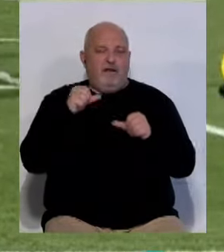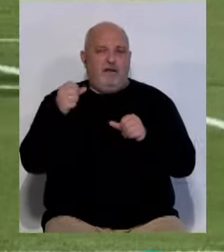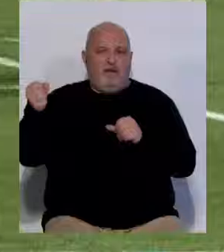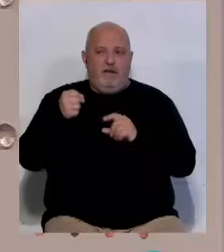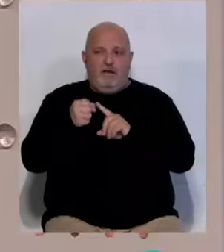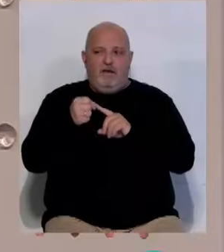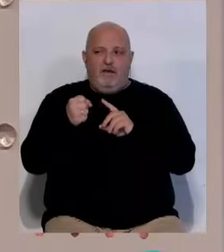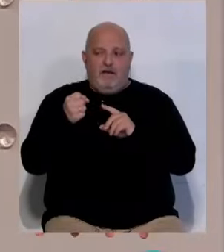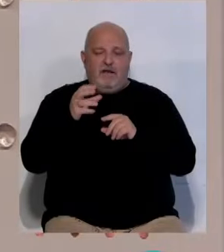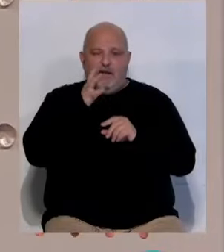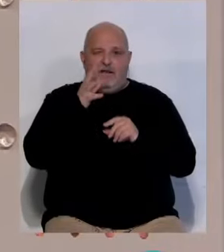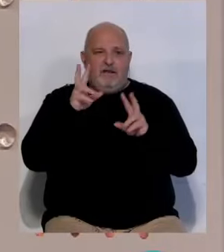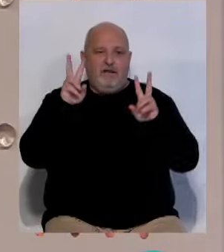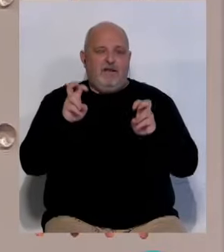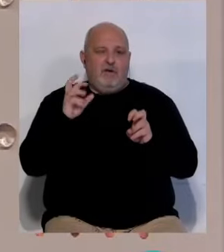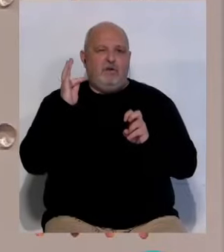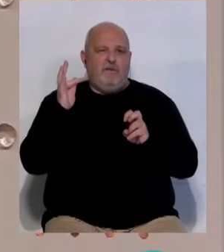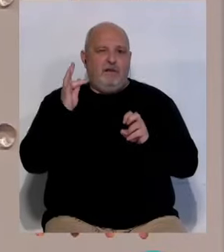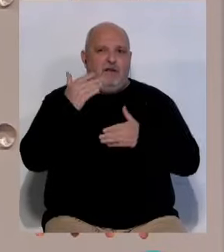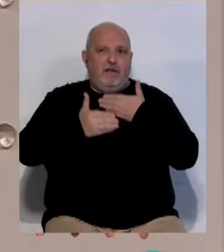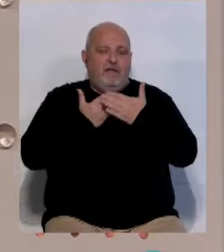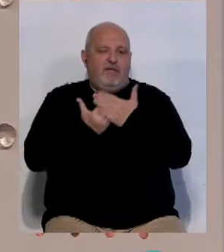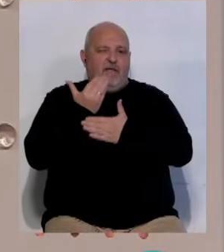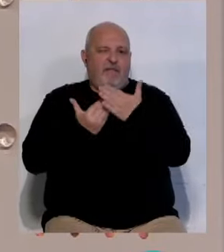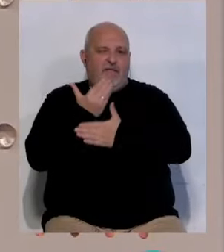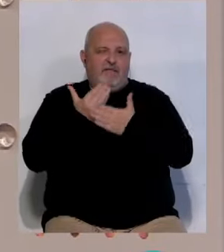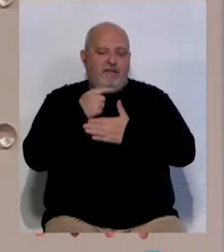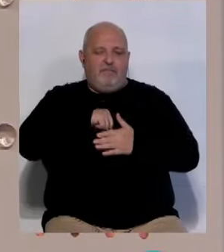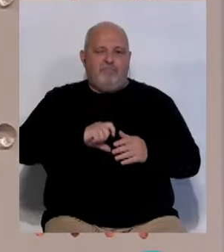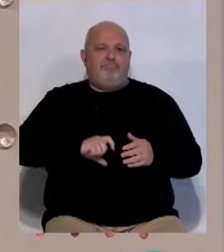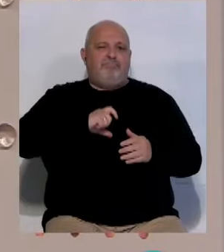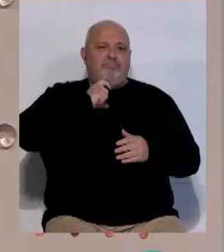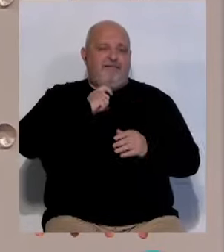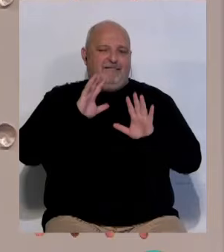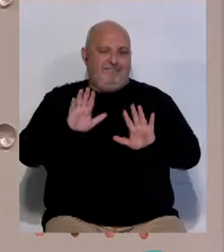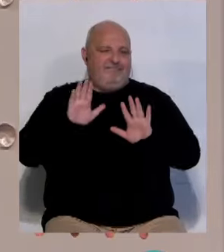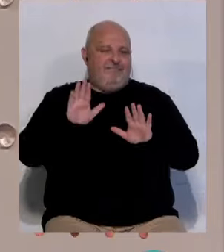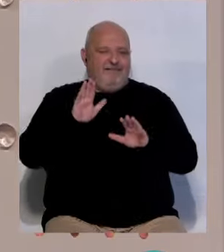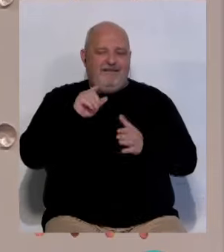para la causa causa optimista cuando vayan pasando los días ya recuperaré la como punto optimista